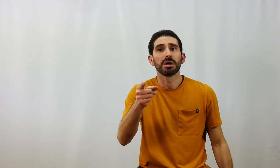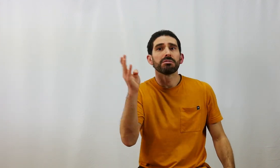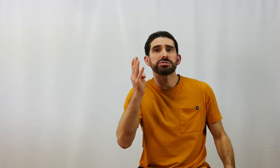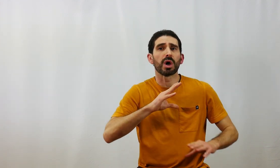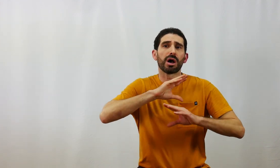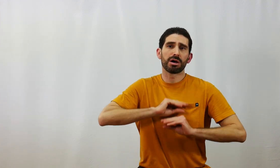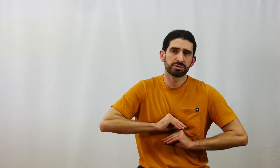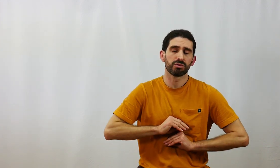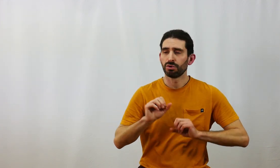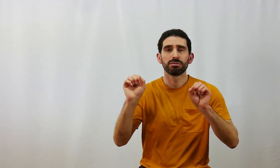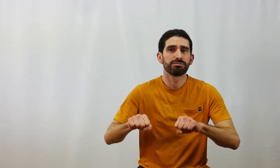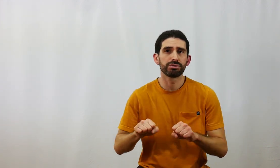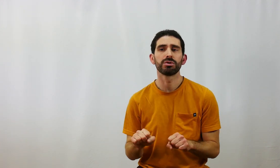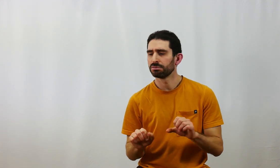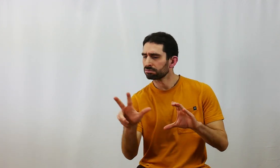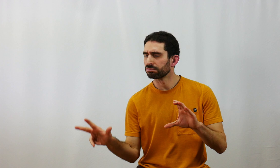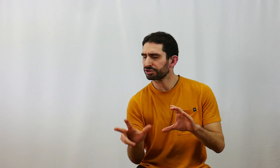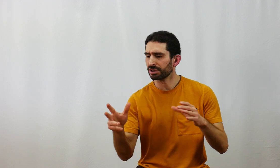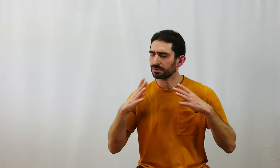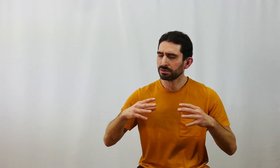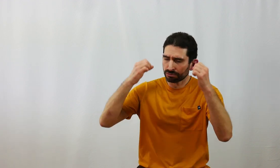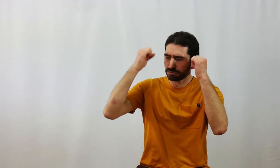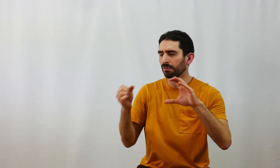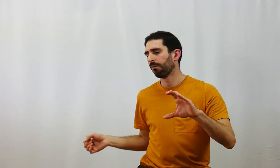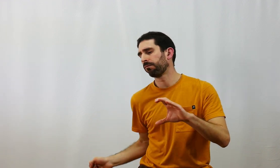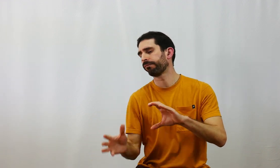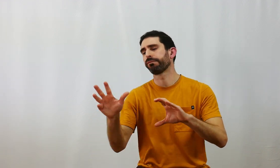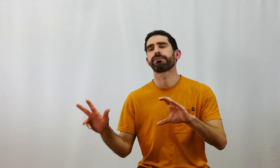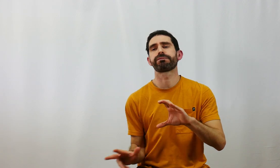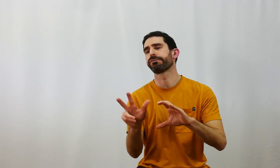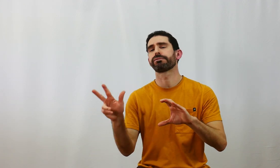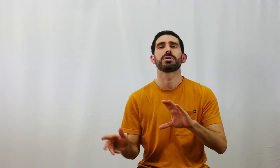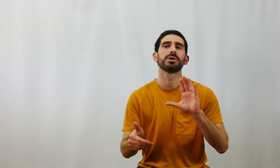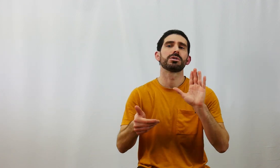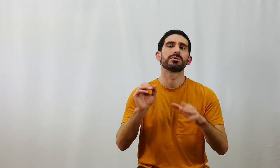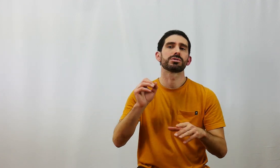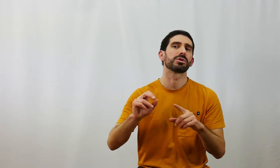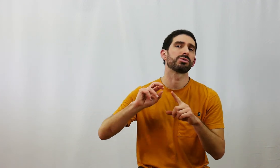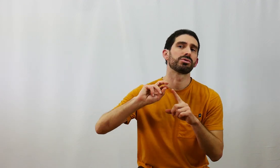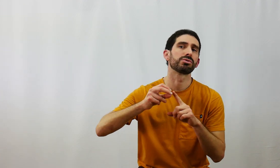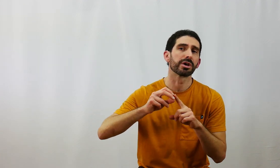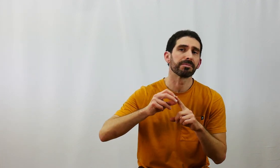Si cela peut te rassurer, lave-les en machine à 60°C.